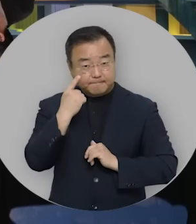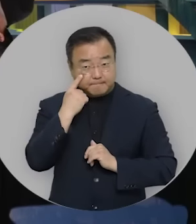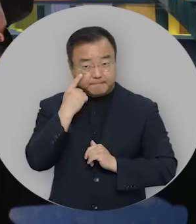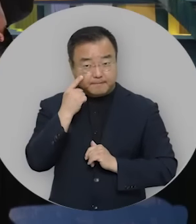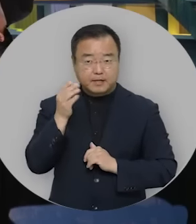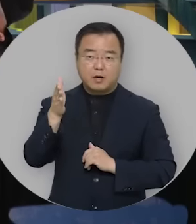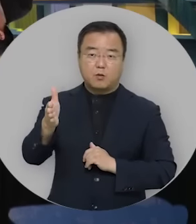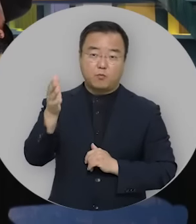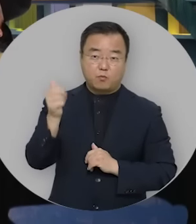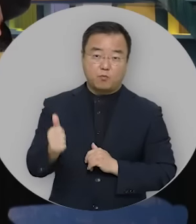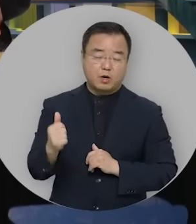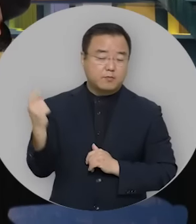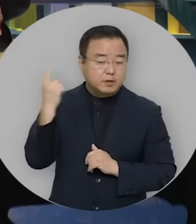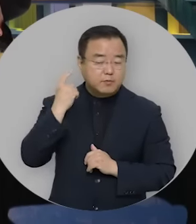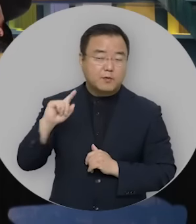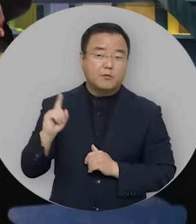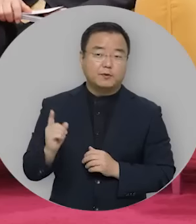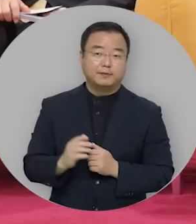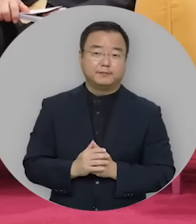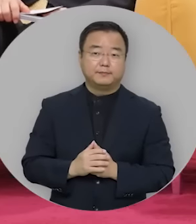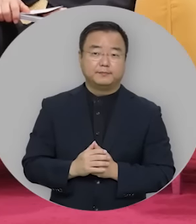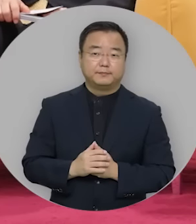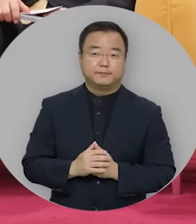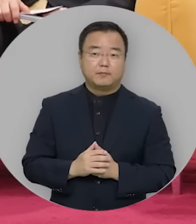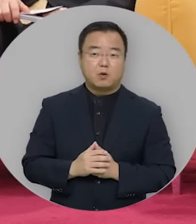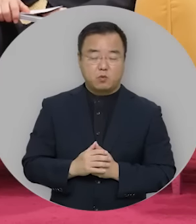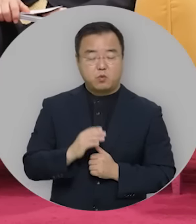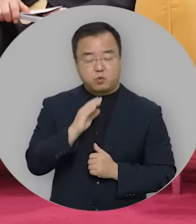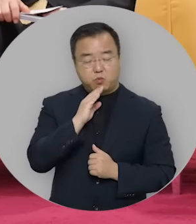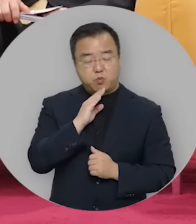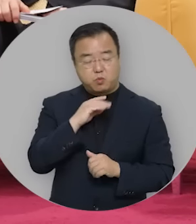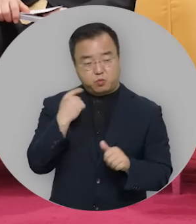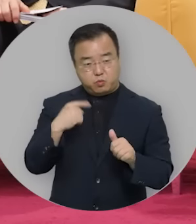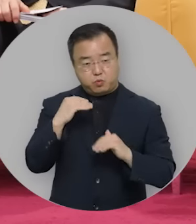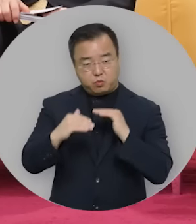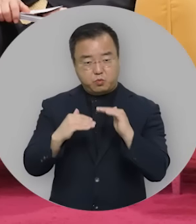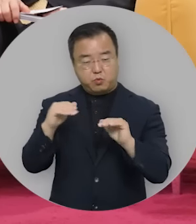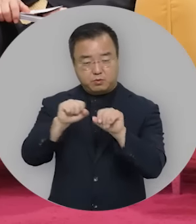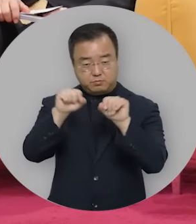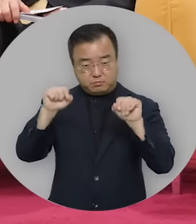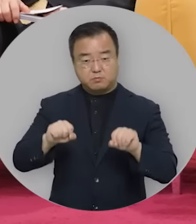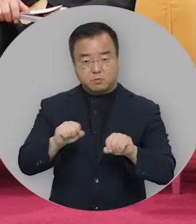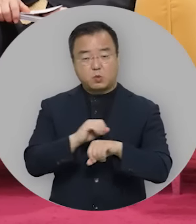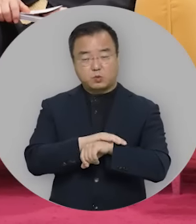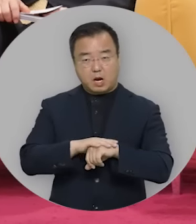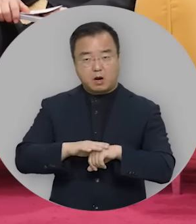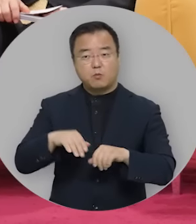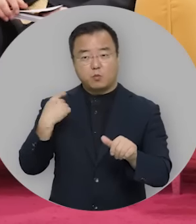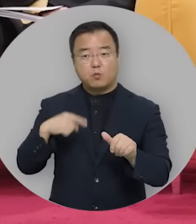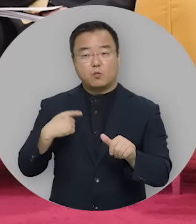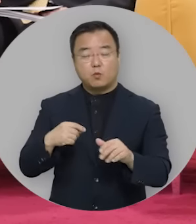과장님, 들어보시니까 어떠세요? 교육이 체계적으로 잘 이루어지고 있다는 생각이 들고요.